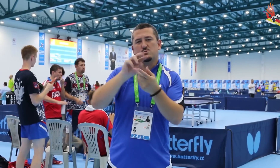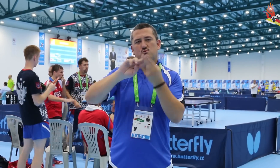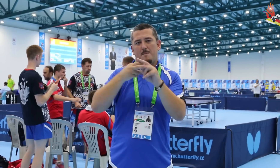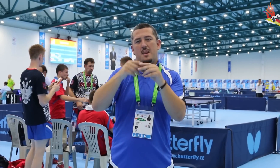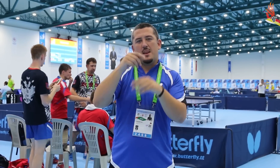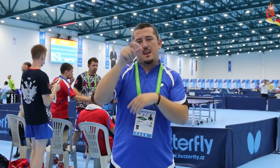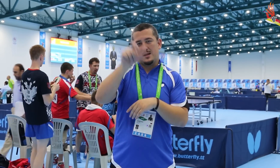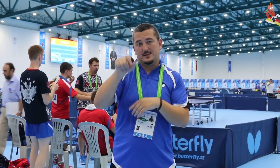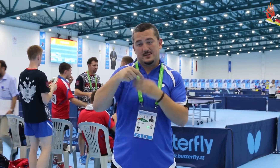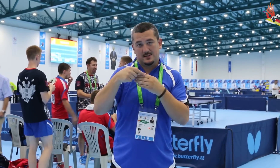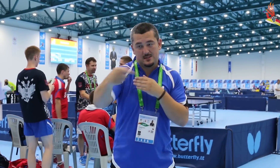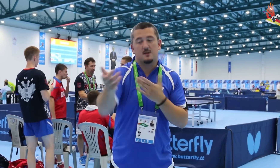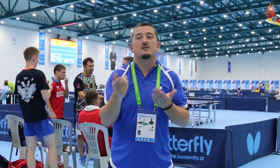Übermorgen startet das Mixed- und Doppelturnier.